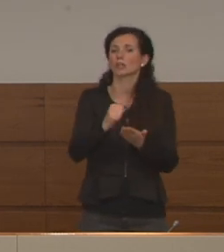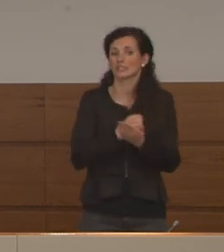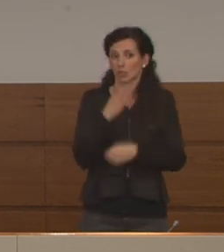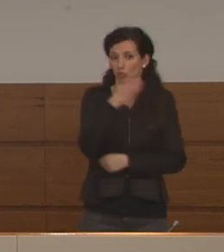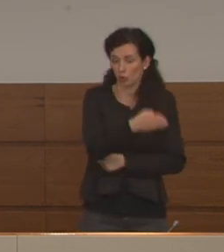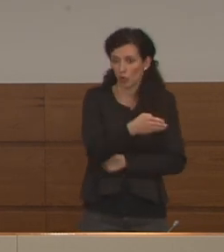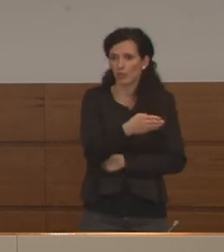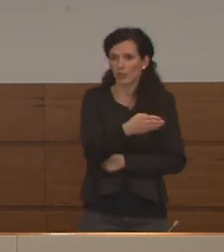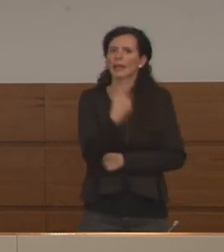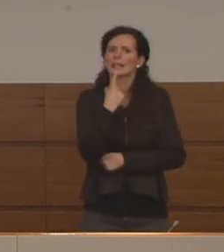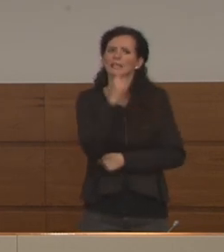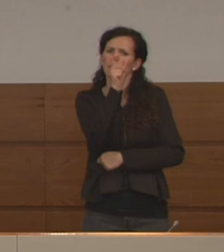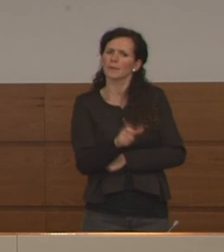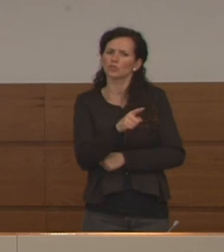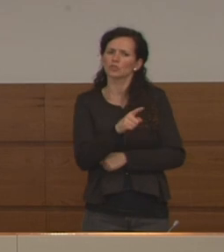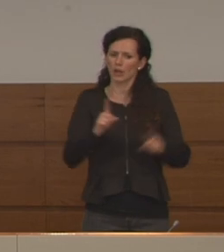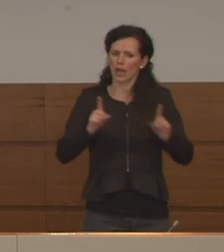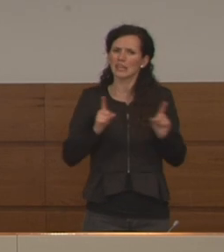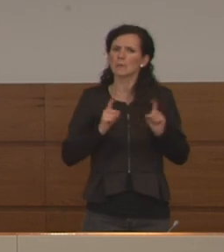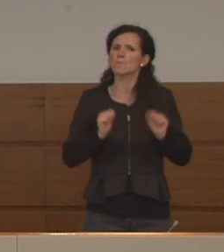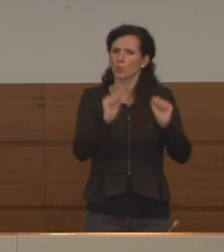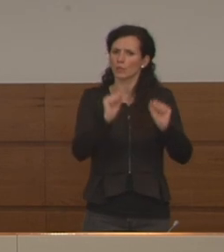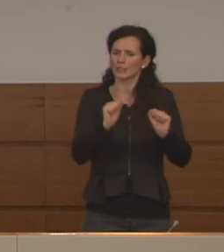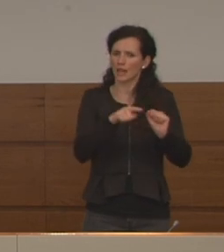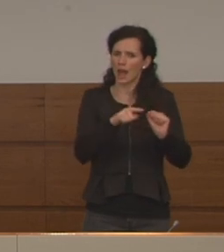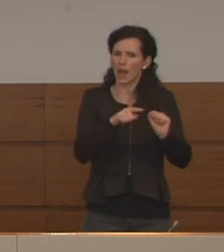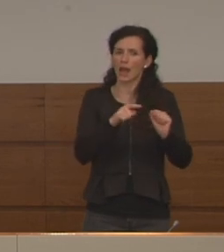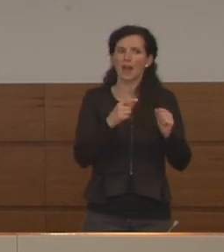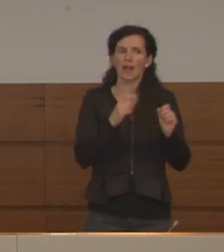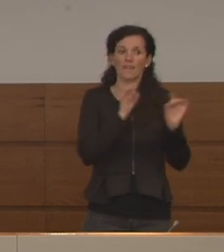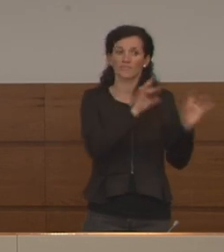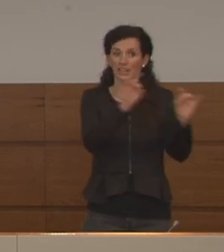chi è stato immunizzato naturalmente dal virus della malattia.